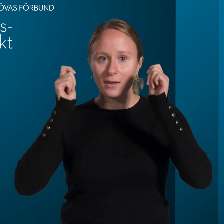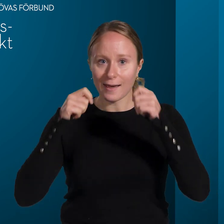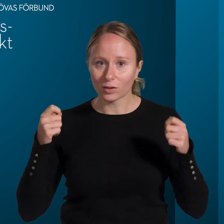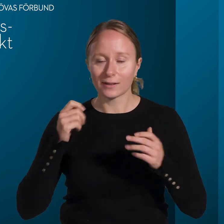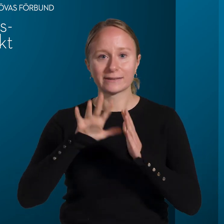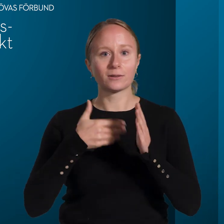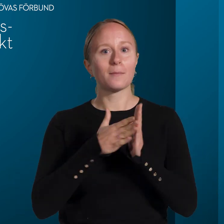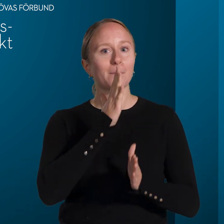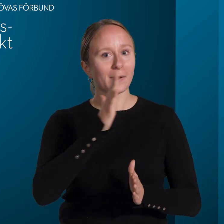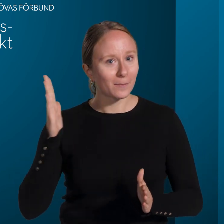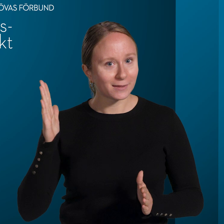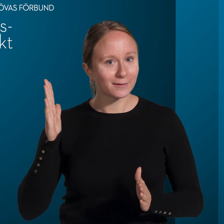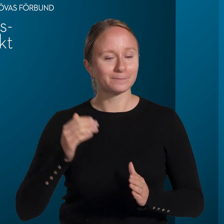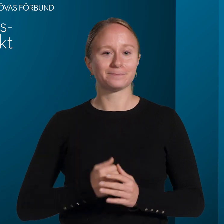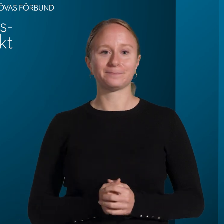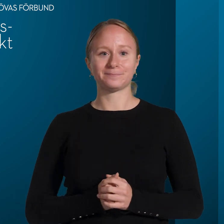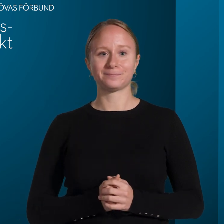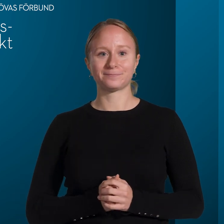Gratulationer, Teckenspråkiga biblioteket!